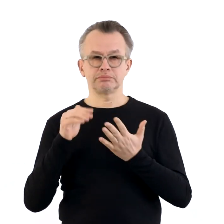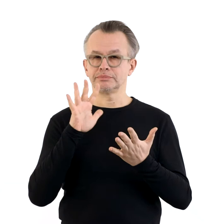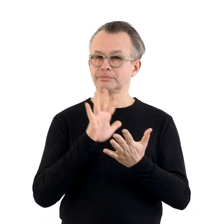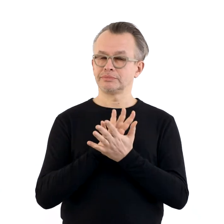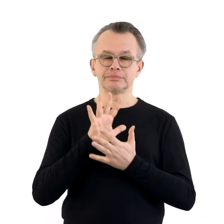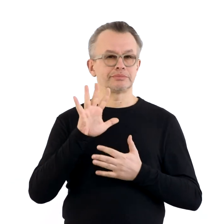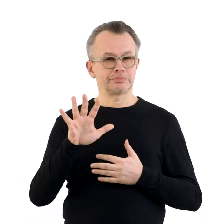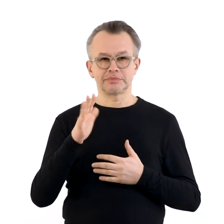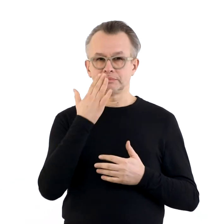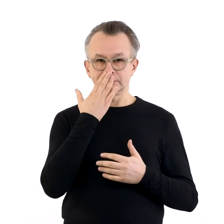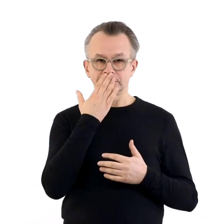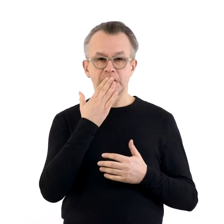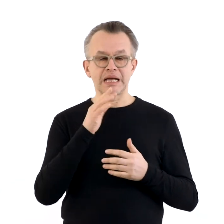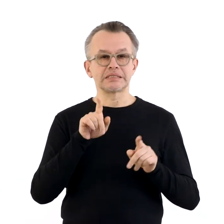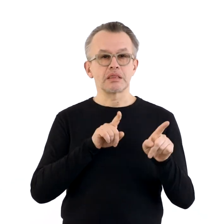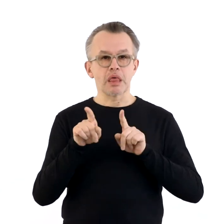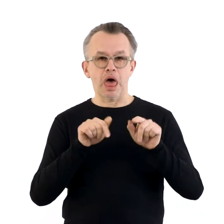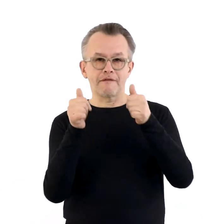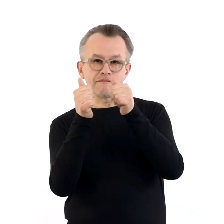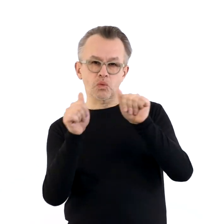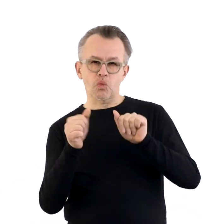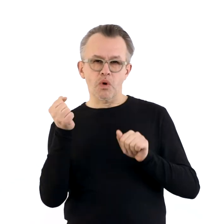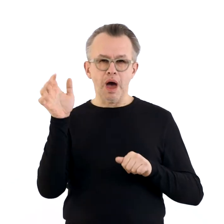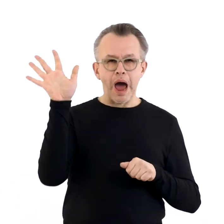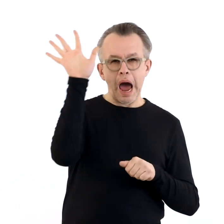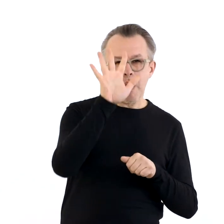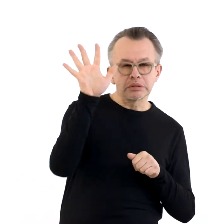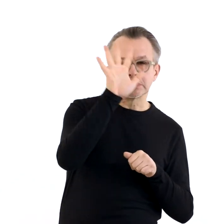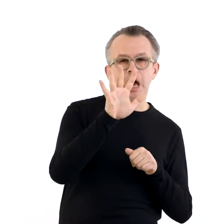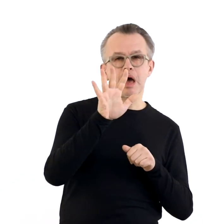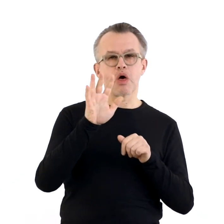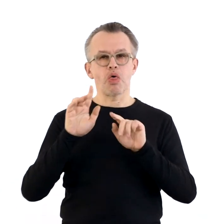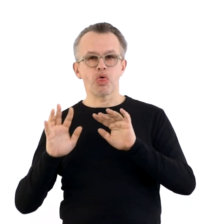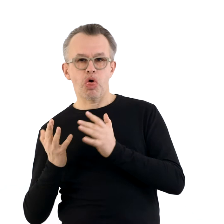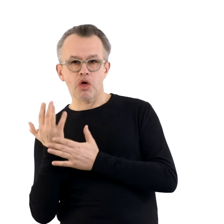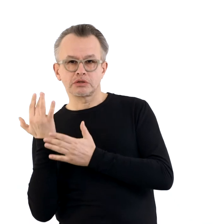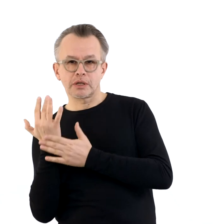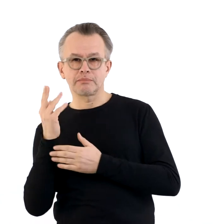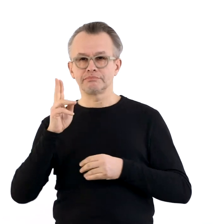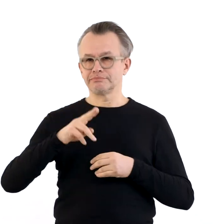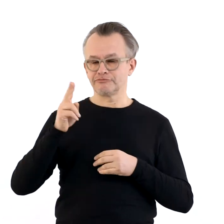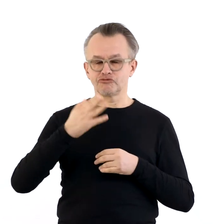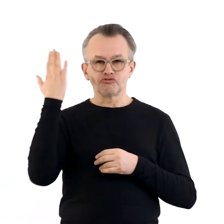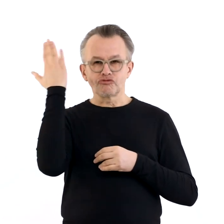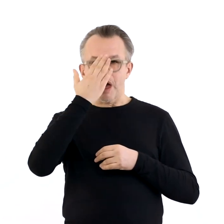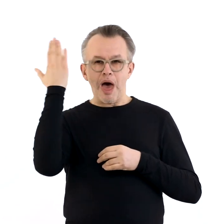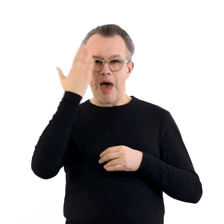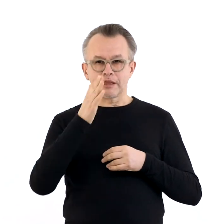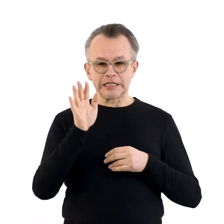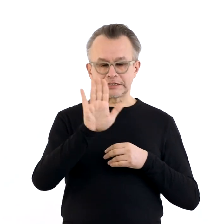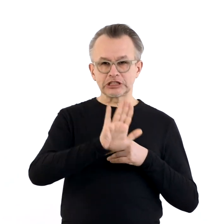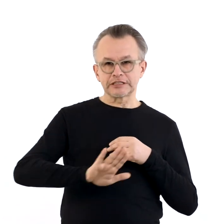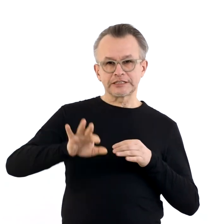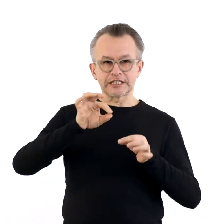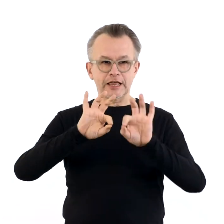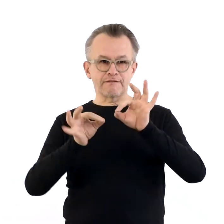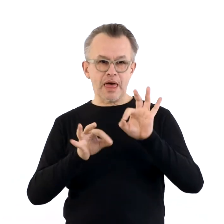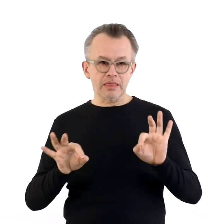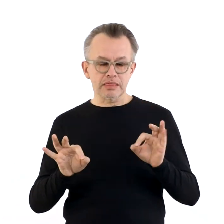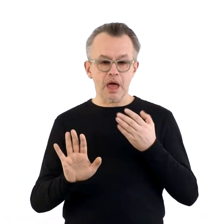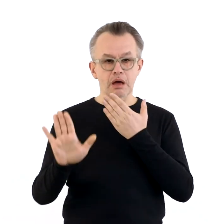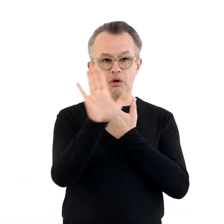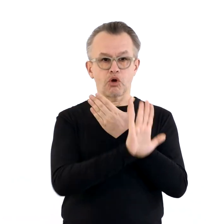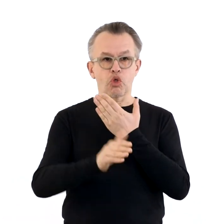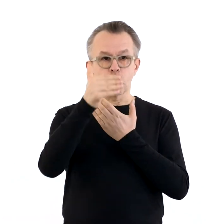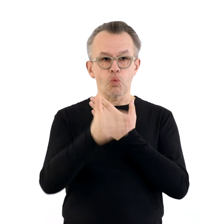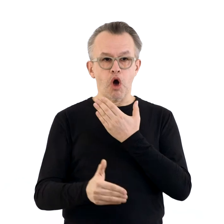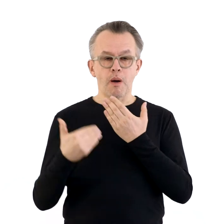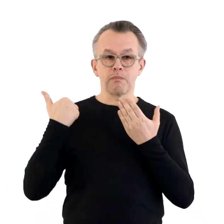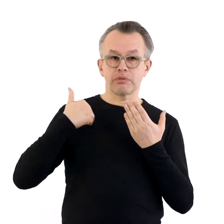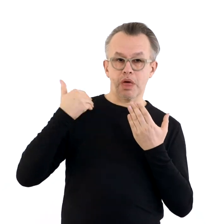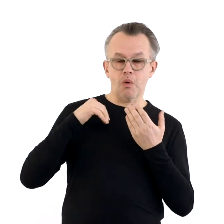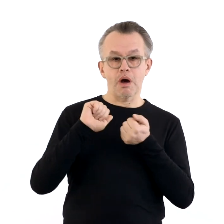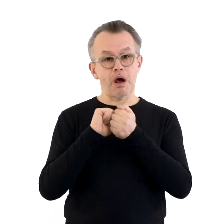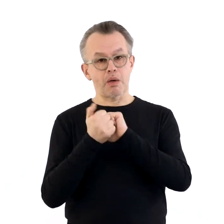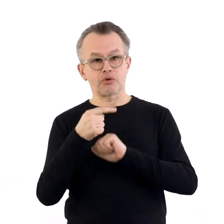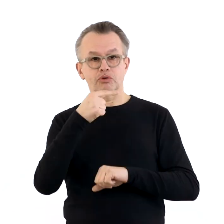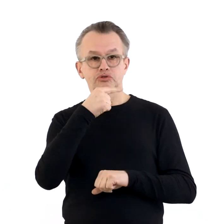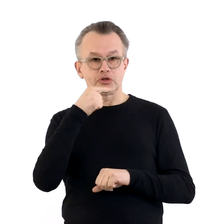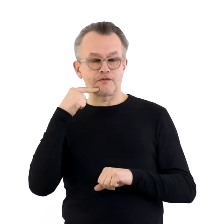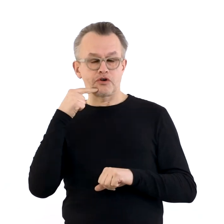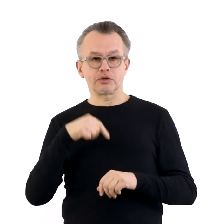Charakterystyczne były motywy figuralne abstrakcyjne i roślinne, malowane czarną sylwetą na białym lub czerwonym tle.